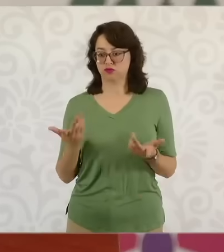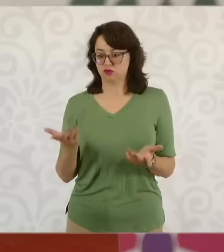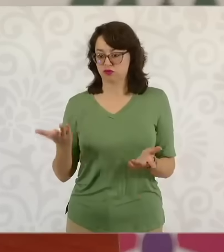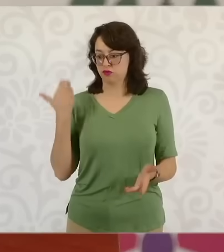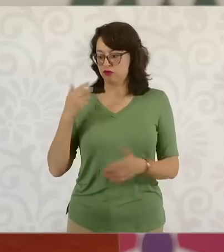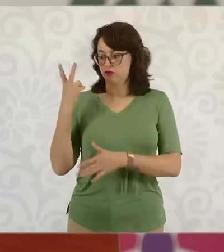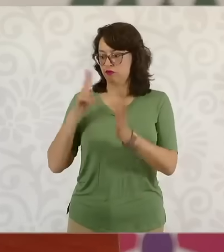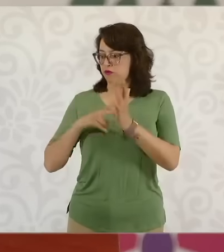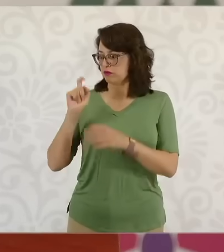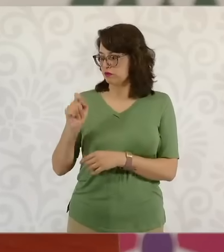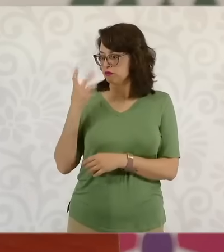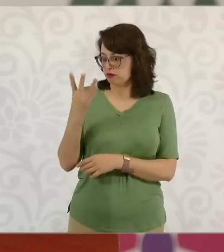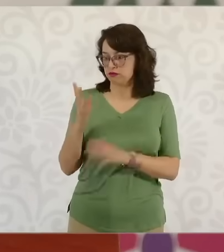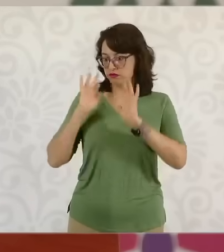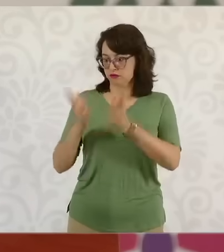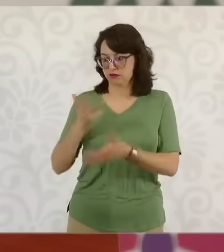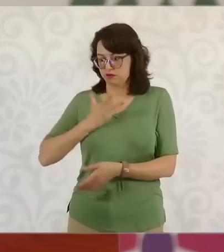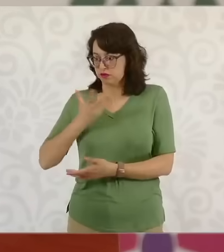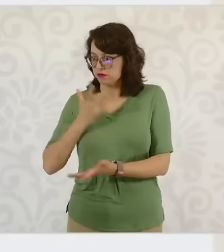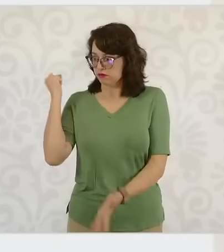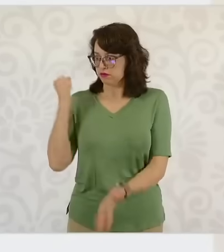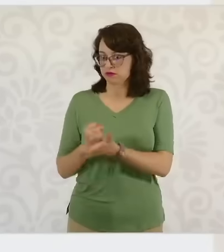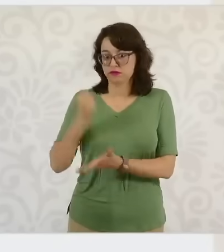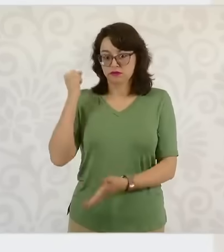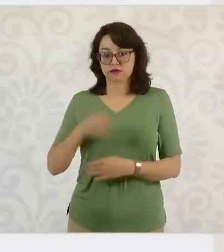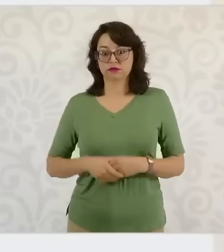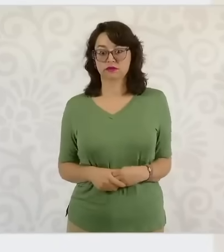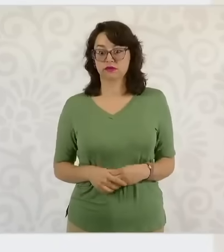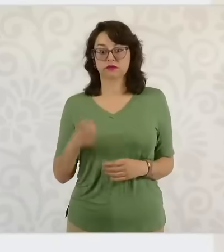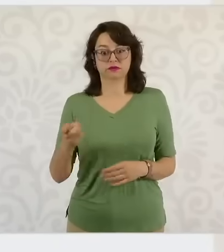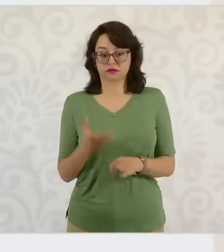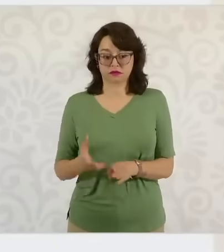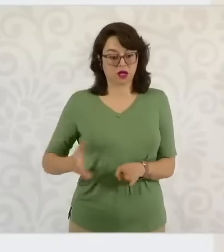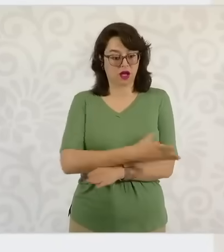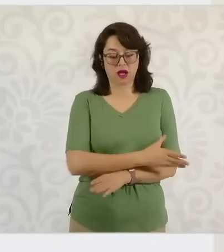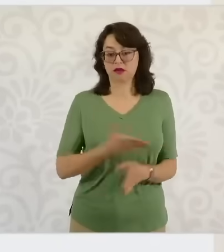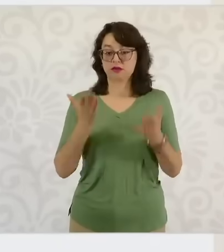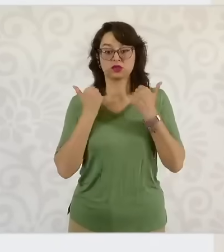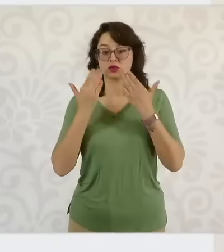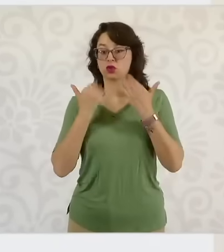del del Fondo de Pensiones para el Bienestar eso no existía antes sí ya lo explicamos eso es lo